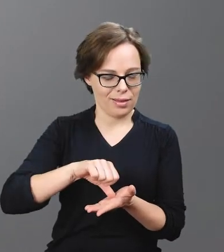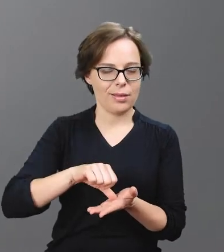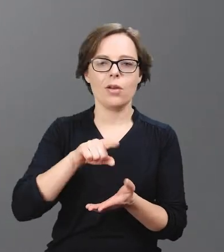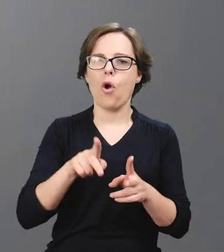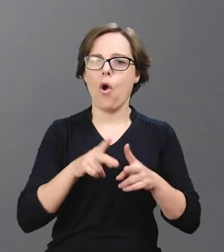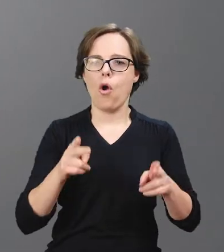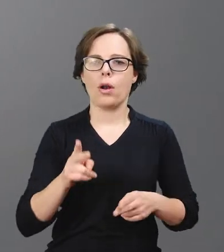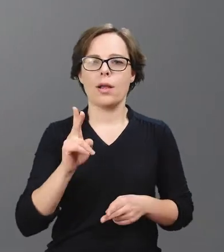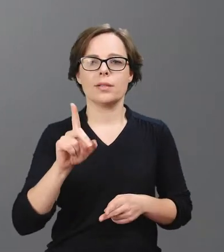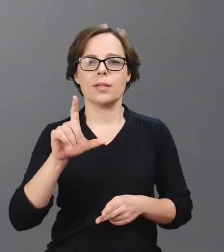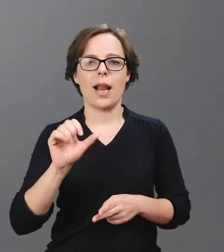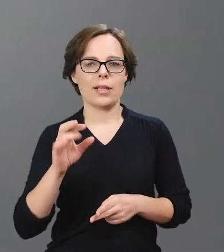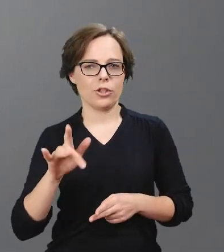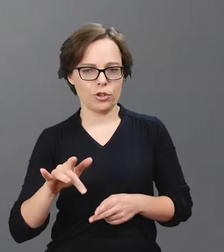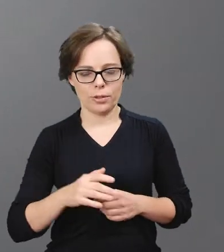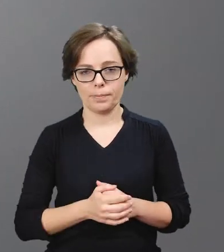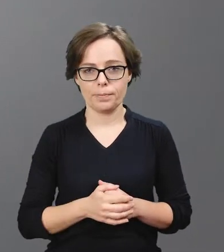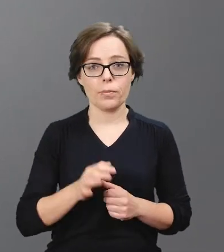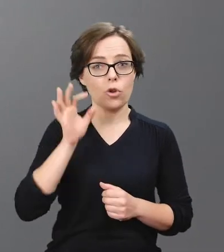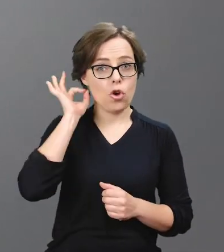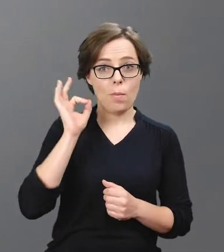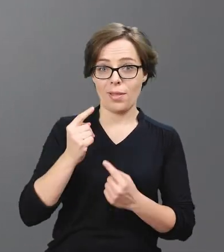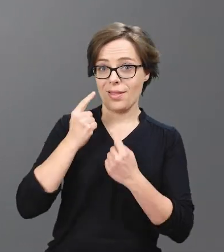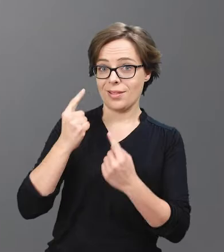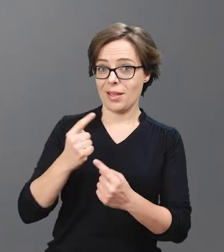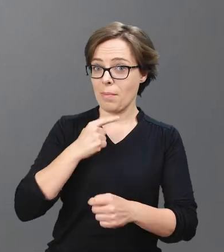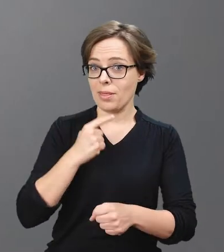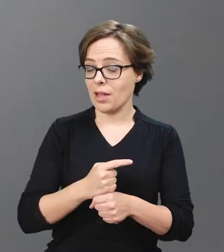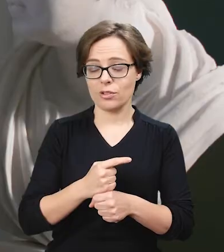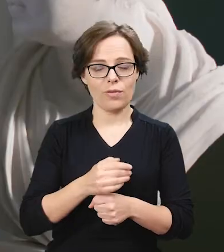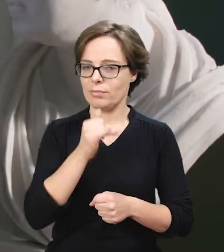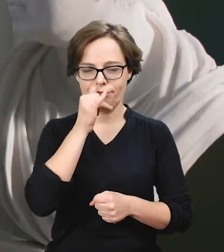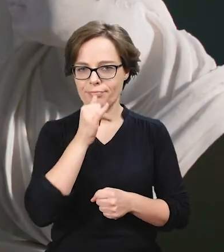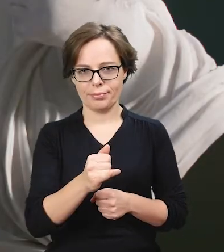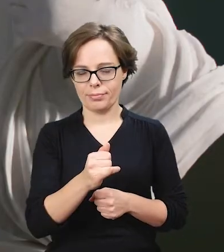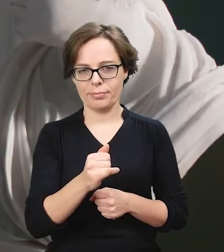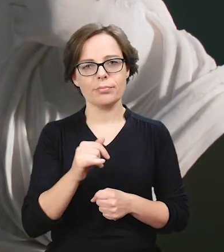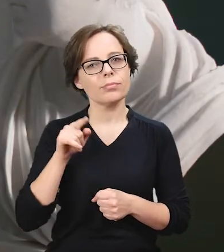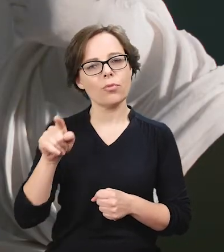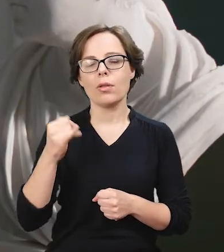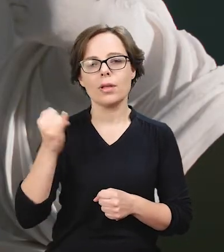Kobiety nie mogły stanowić o sobie. Podlegały mężczyźnie.